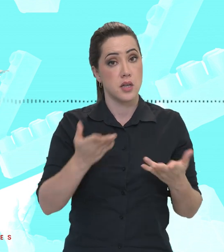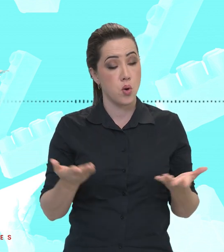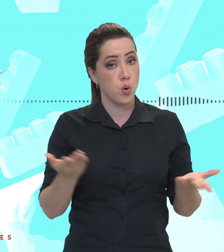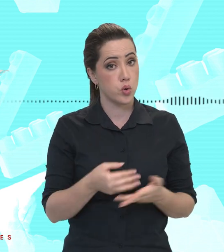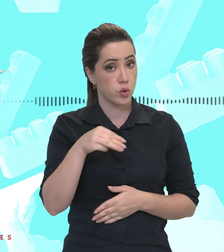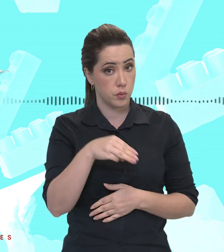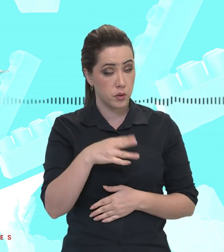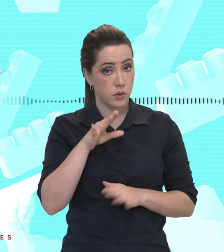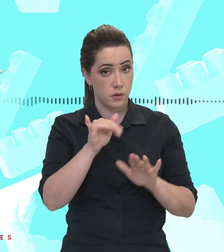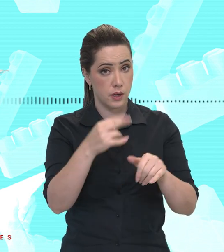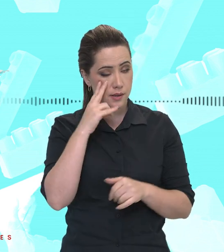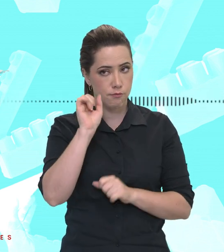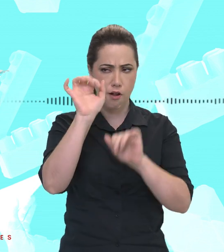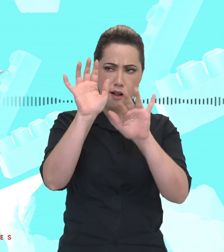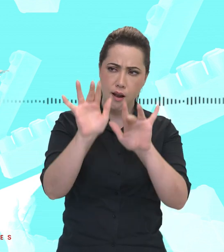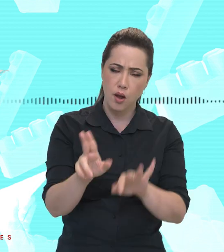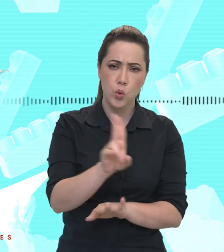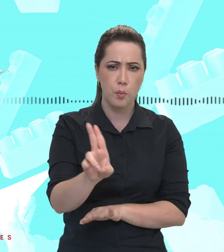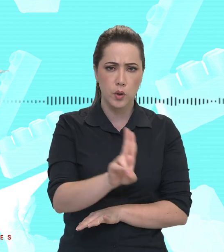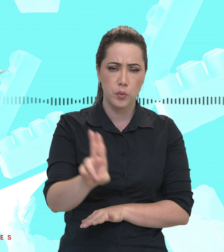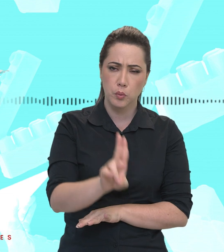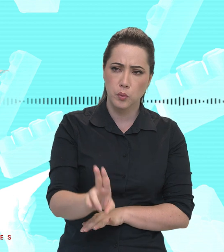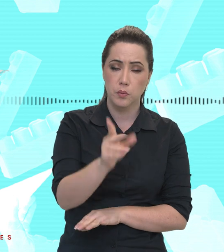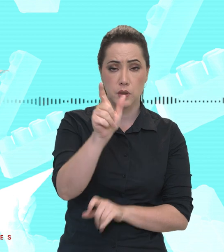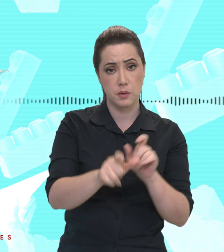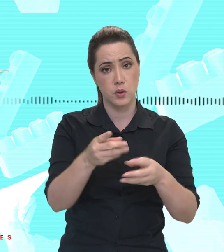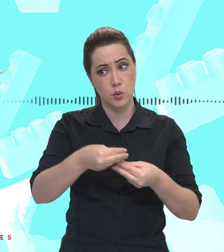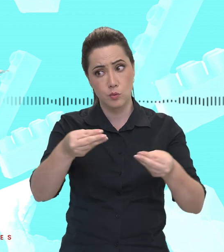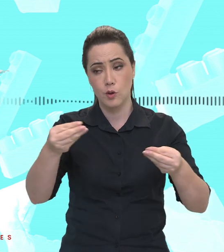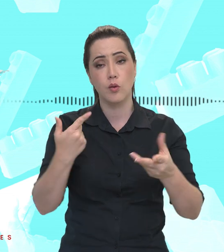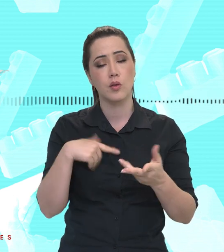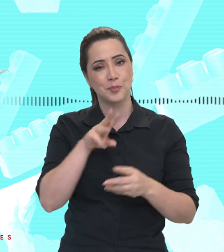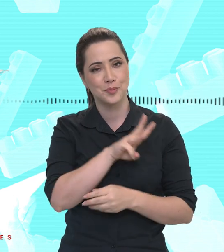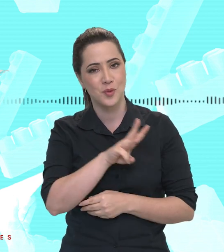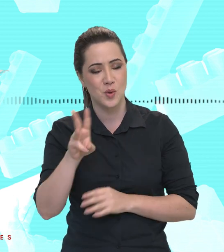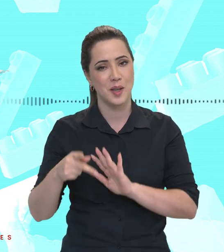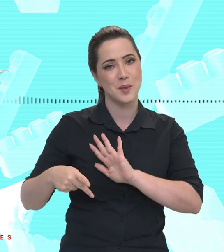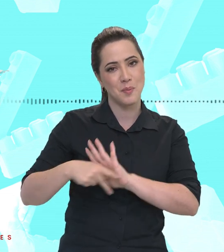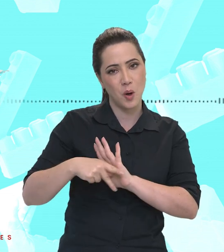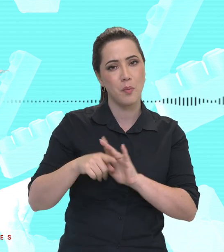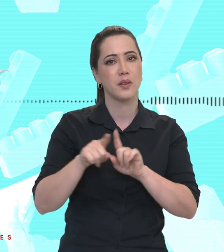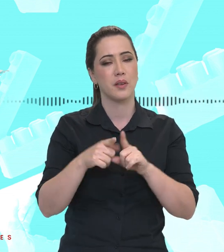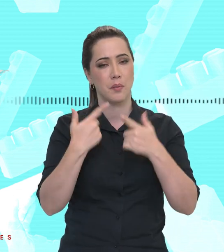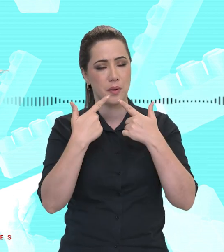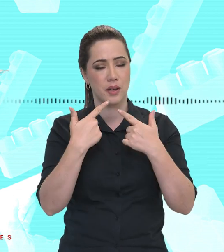[Patrícia 7] E nos minutos finais do episódio você encontra a escalação completa de quem nos ajuda a distribuir o Histórias Raras nas plataformas digitais e também na Língua